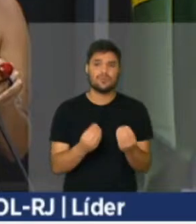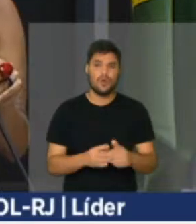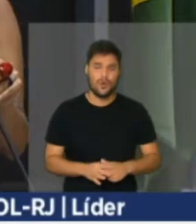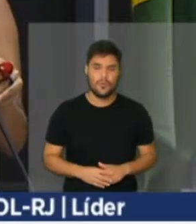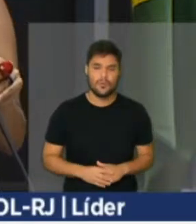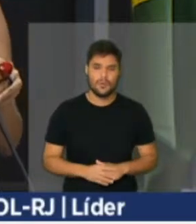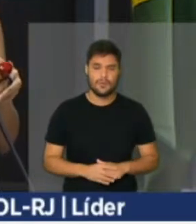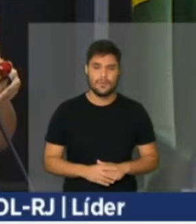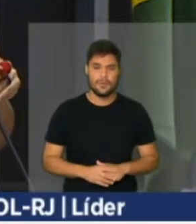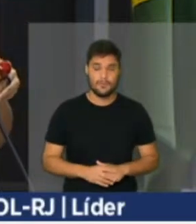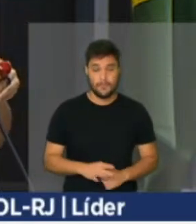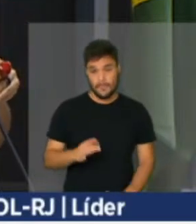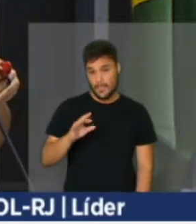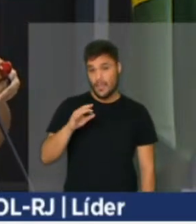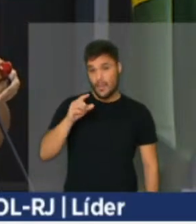QUE É ISSO, SENHORES E